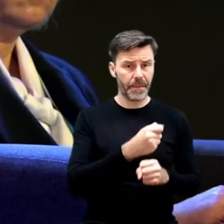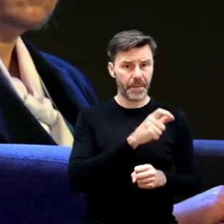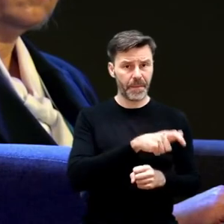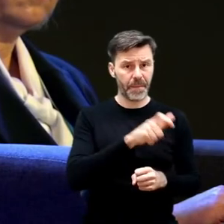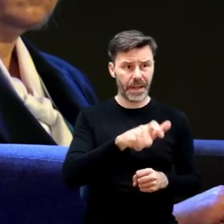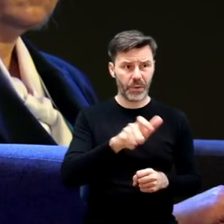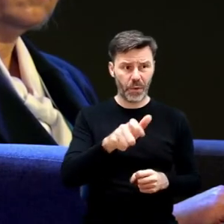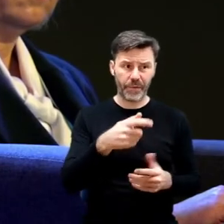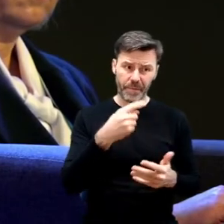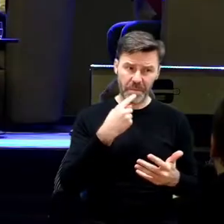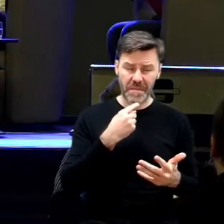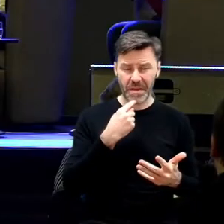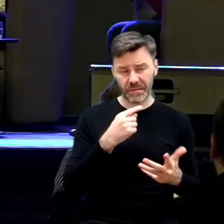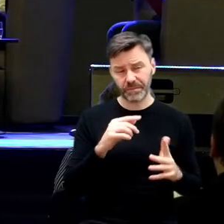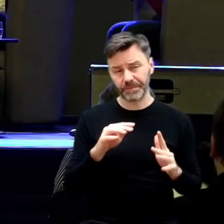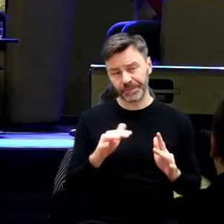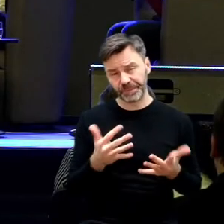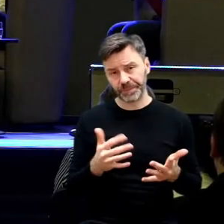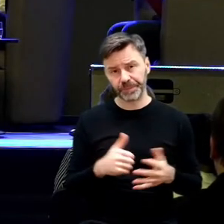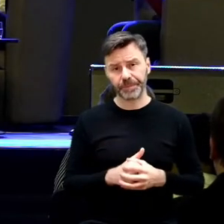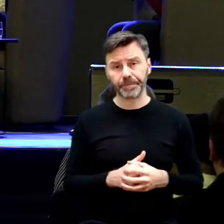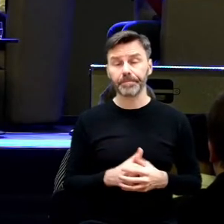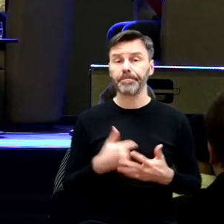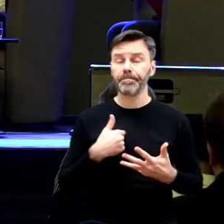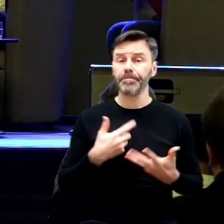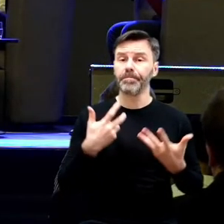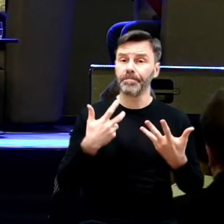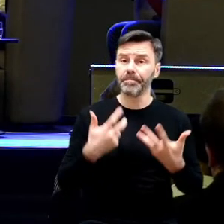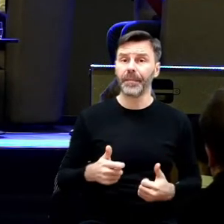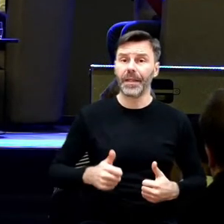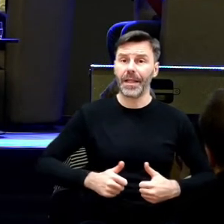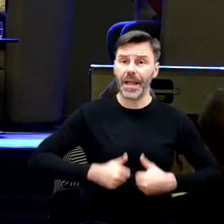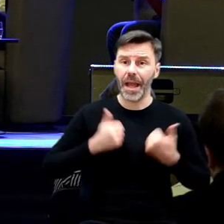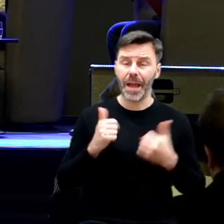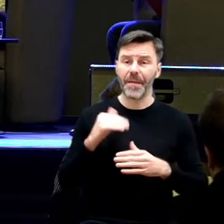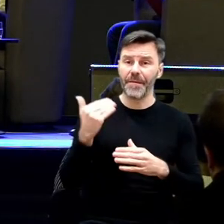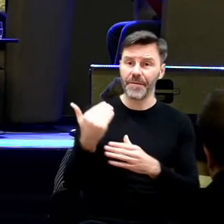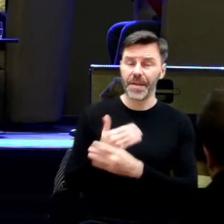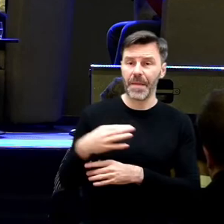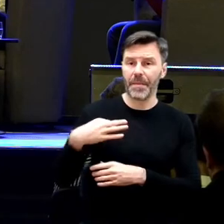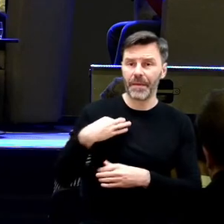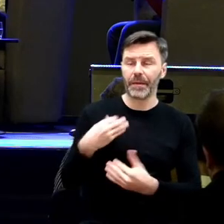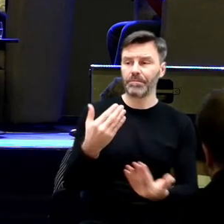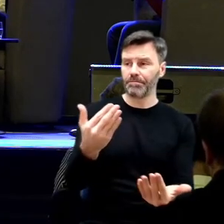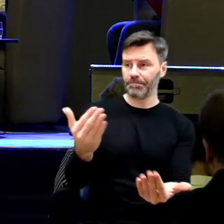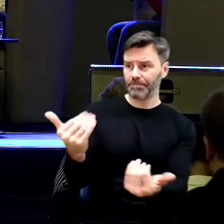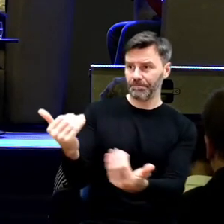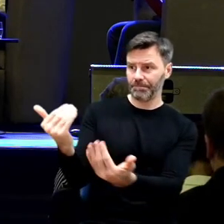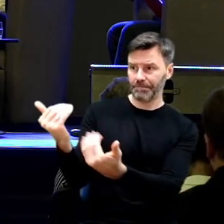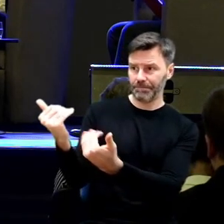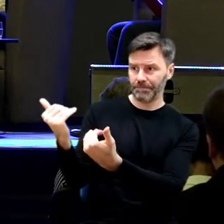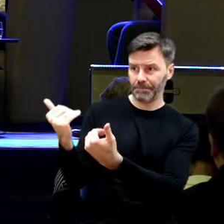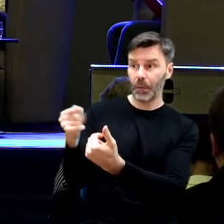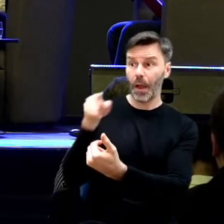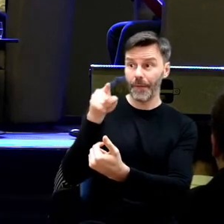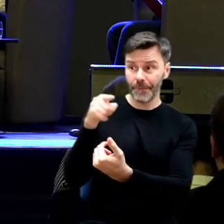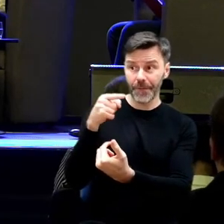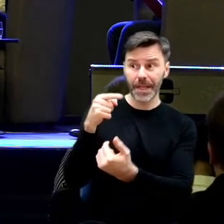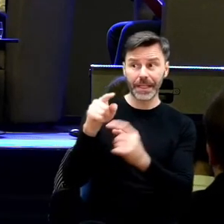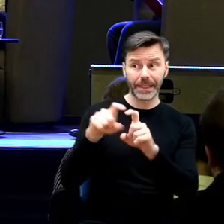więc naszą zachętą do pozyskania inwestorów jest właśnie pokazywanie, że wy zbudujecie zakład, my zapewnimy mieszkania dla waszych pracowników.